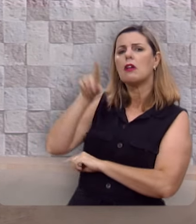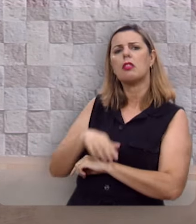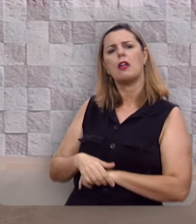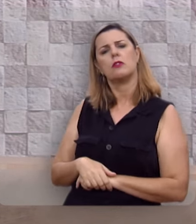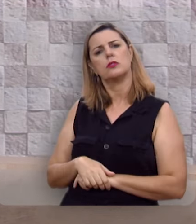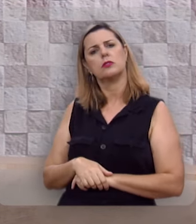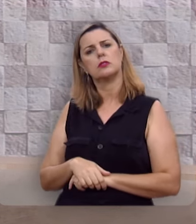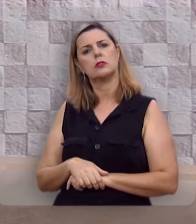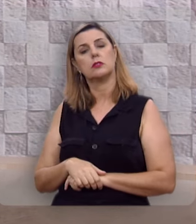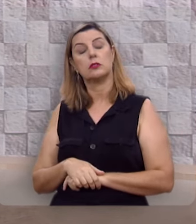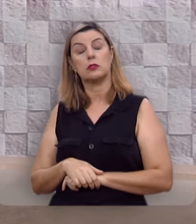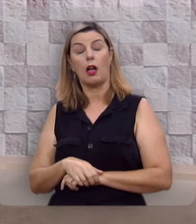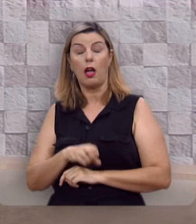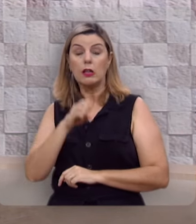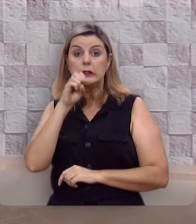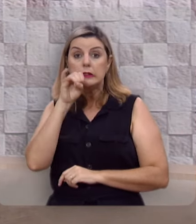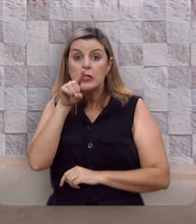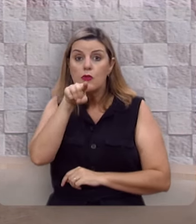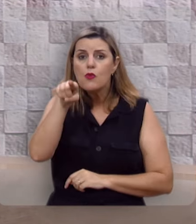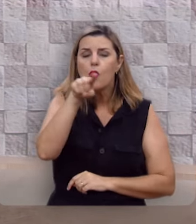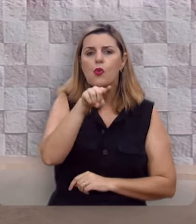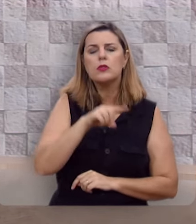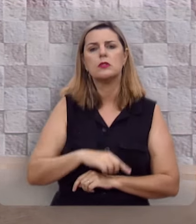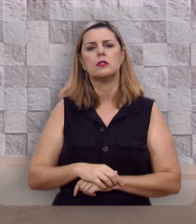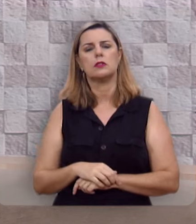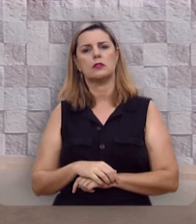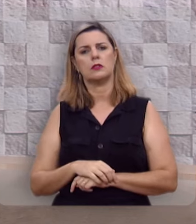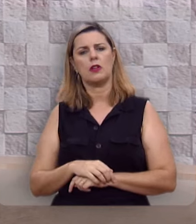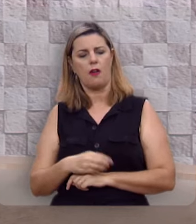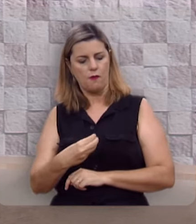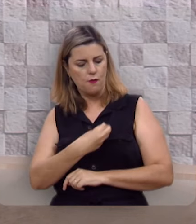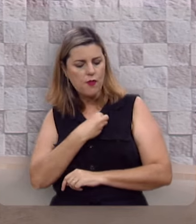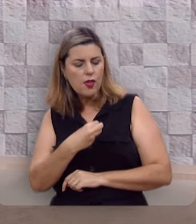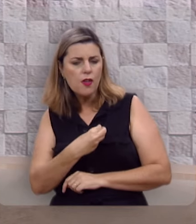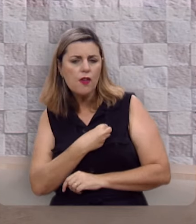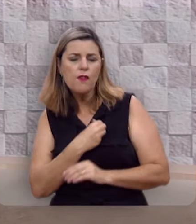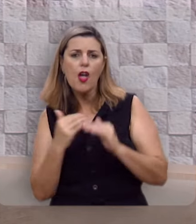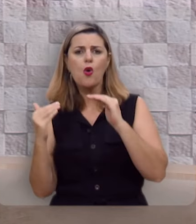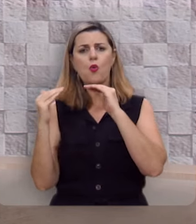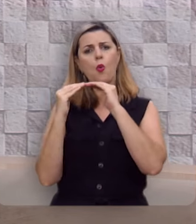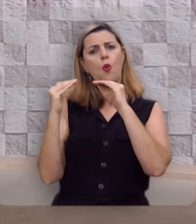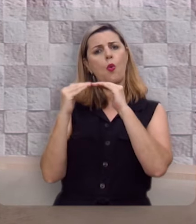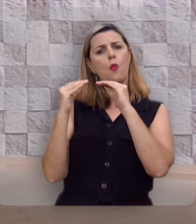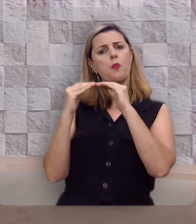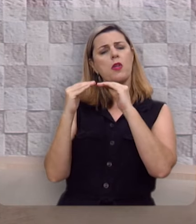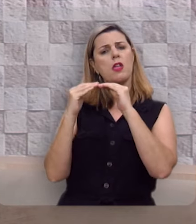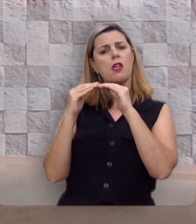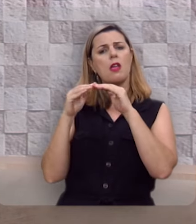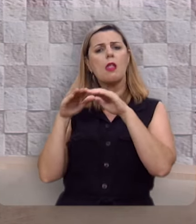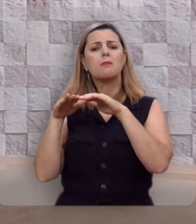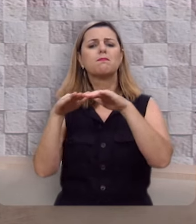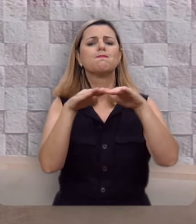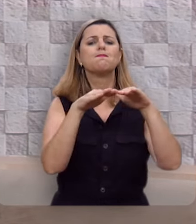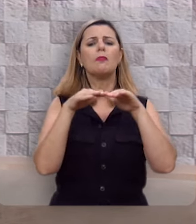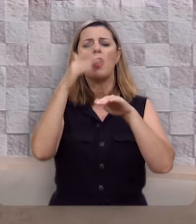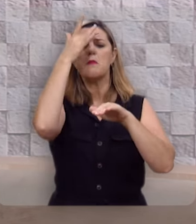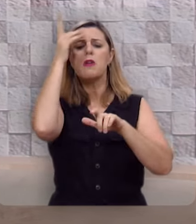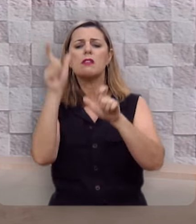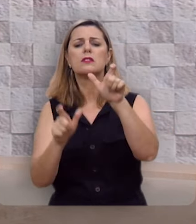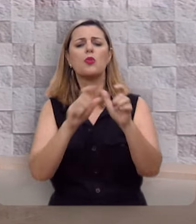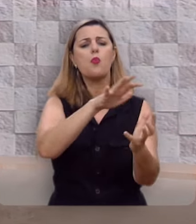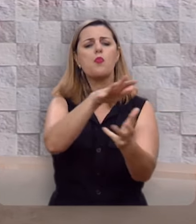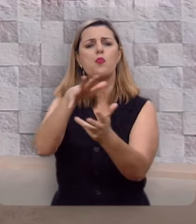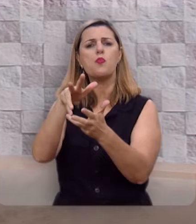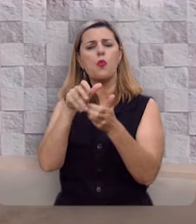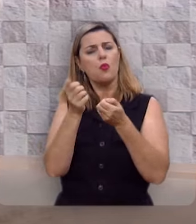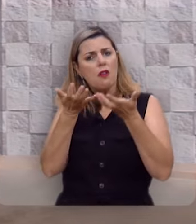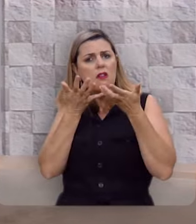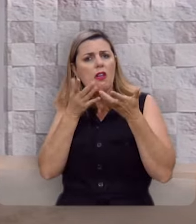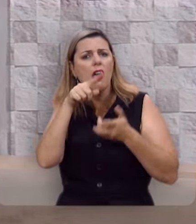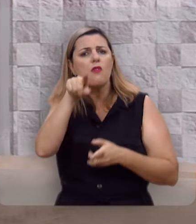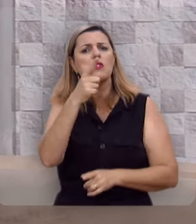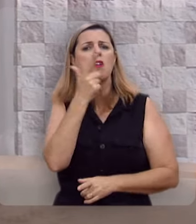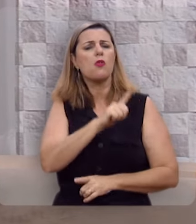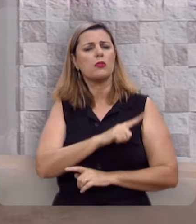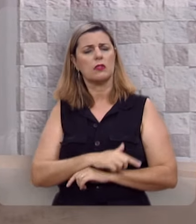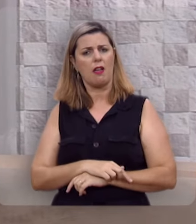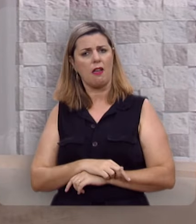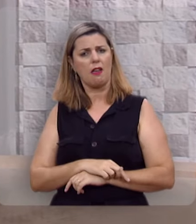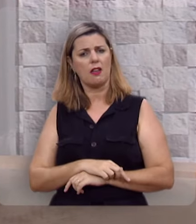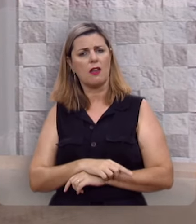Se você viver de acordo com o padrão que essas pessoas querem que você viva, você